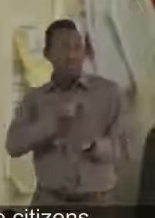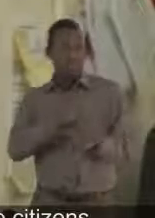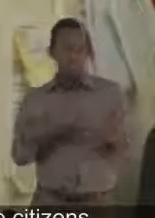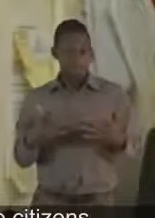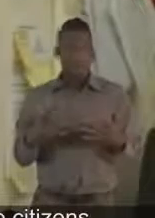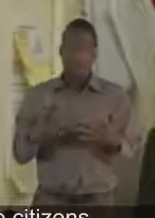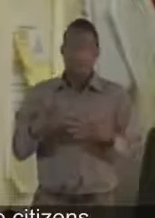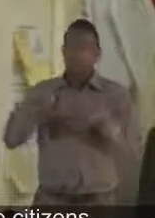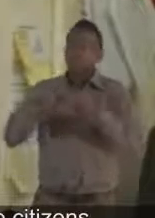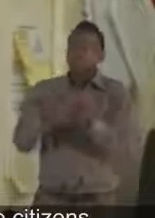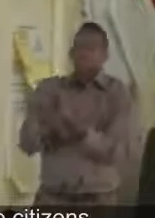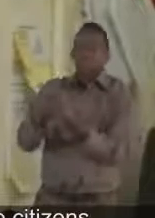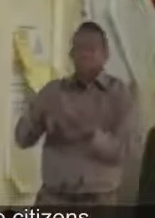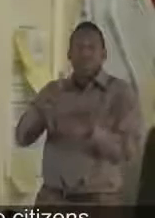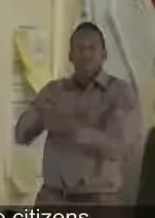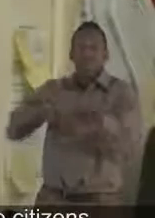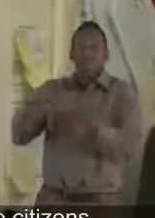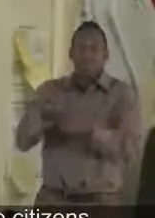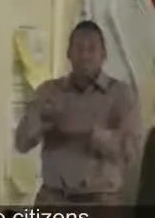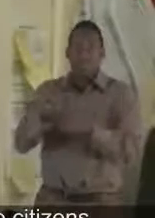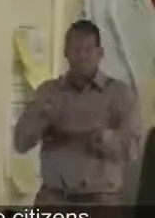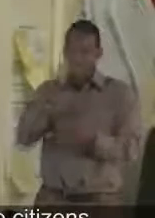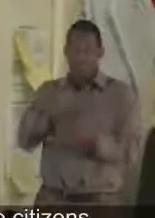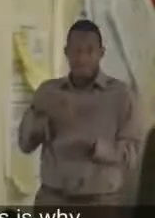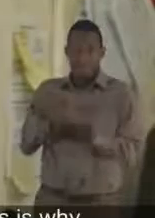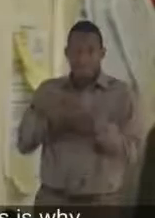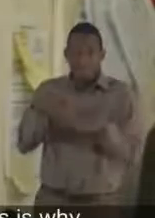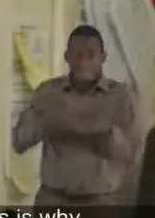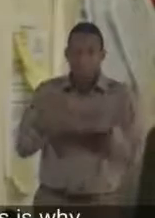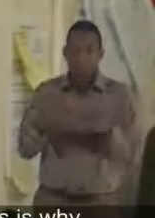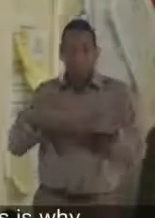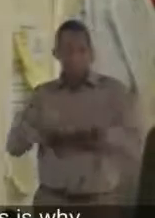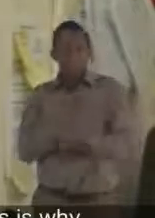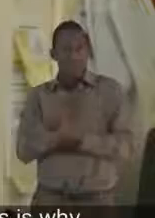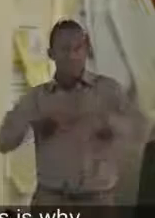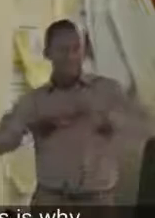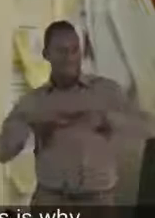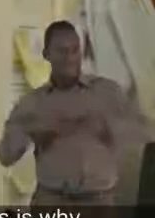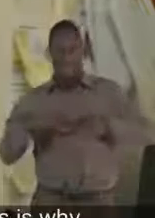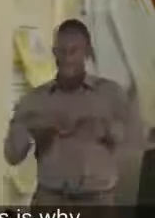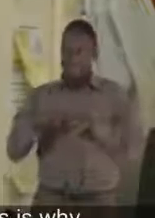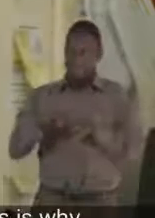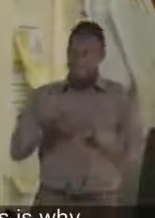مواطنين يدفعون الضرائب ويجب أن يتمتعوا بكل شيء آخر يستمتع به الآخرون